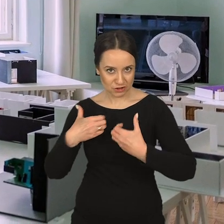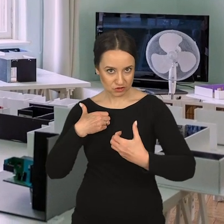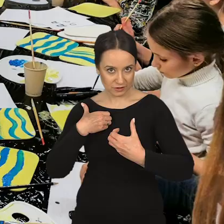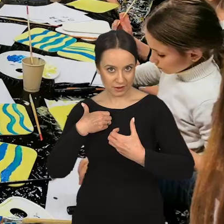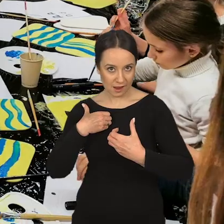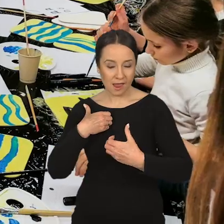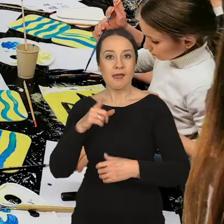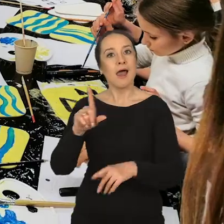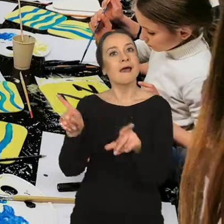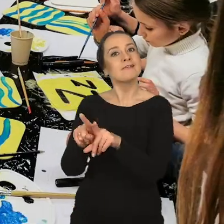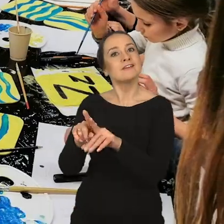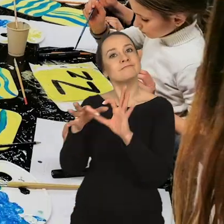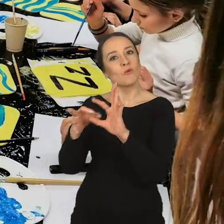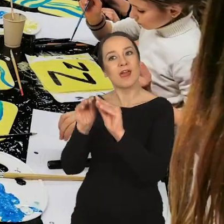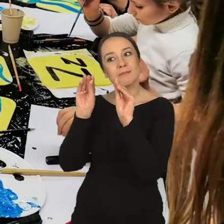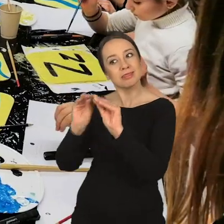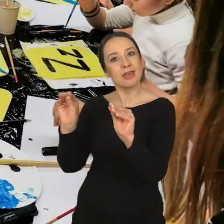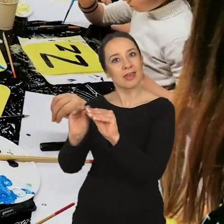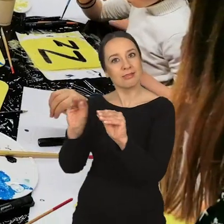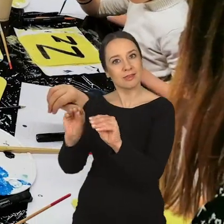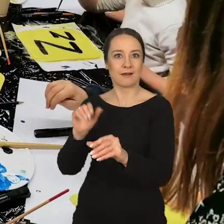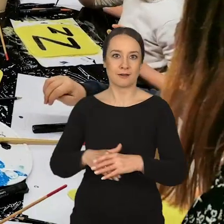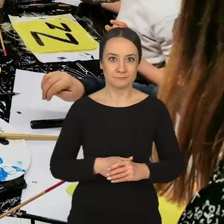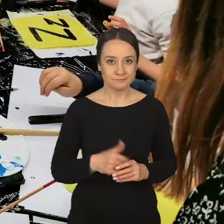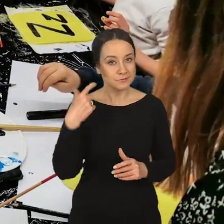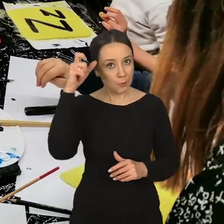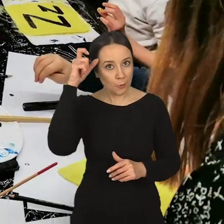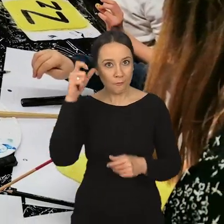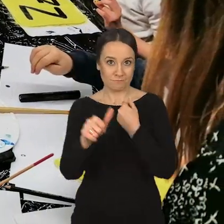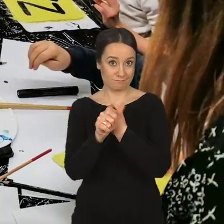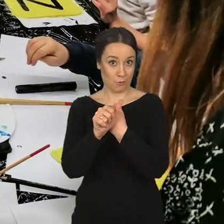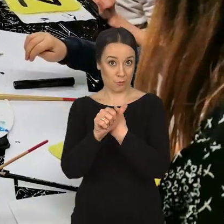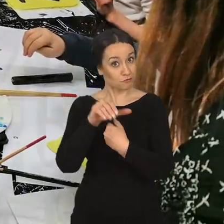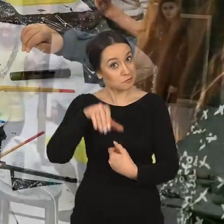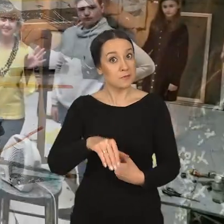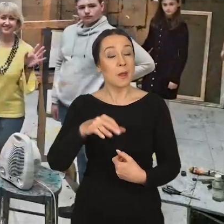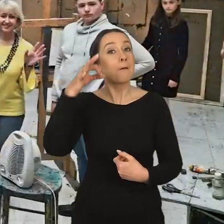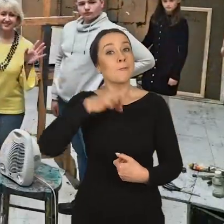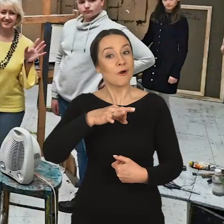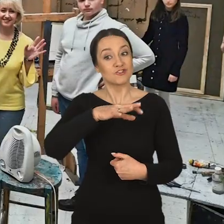co na aspektach związanych z dydaktyką, szczególnie w zakresie młodszych osób.